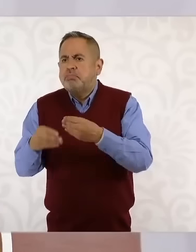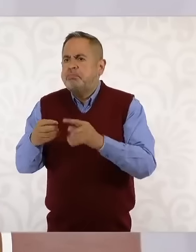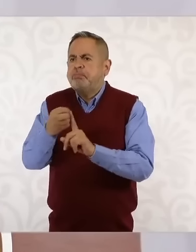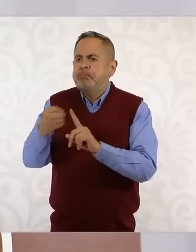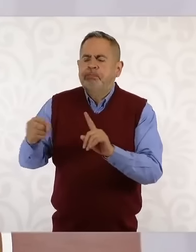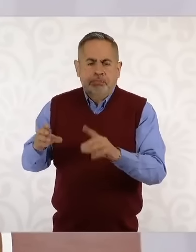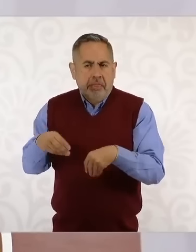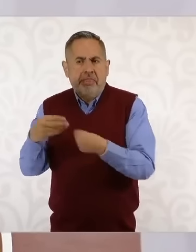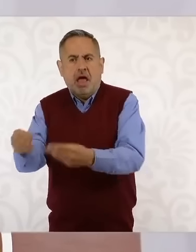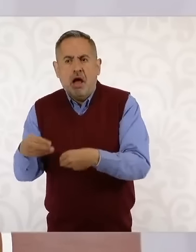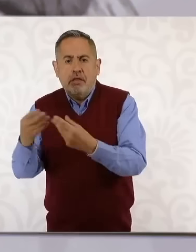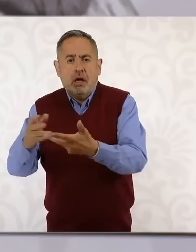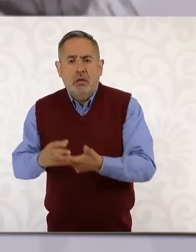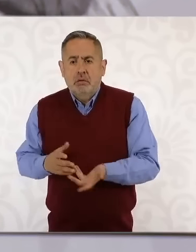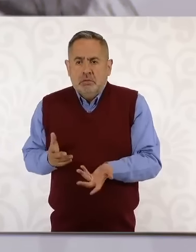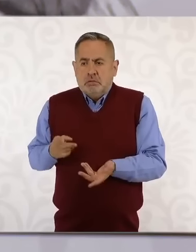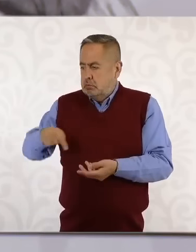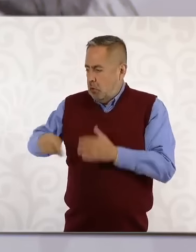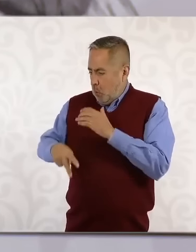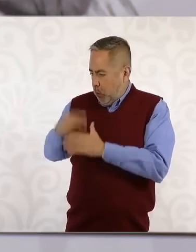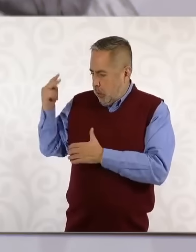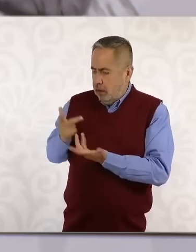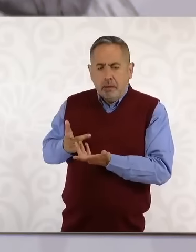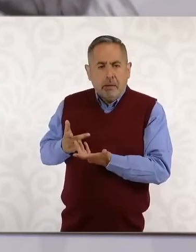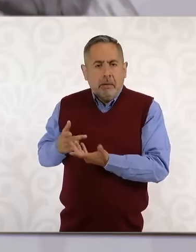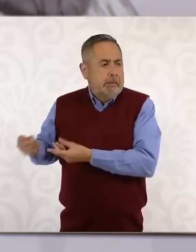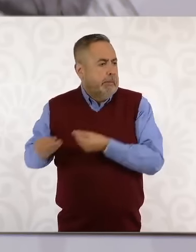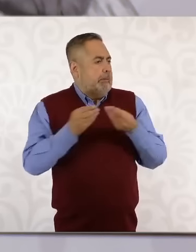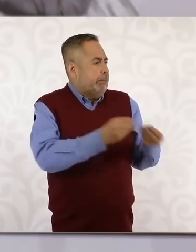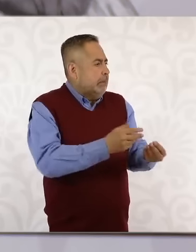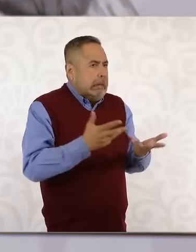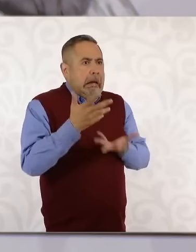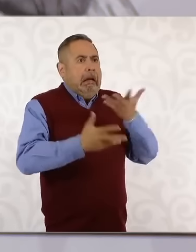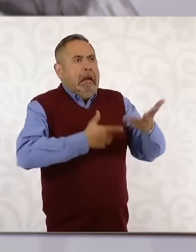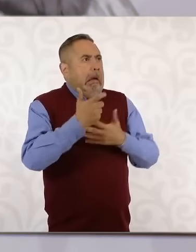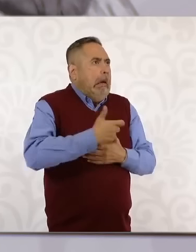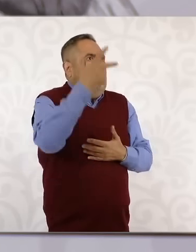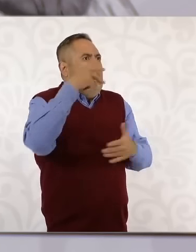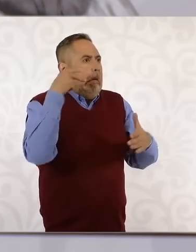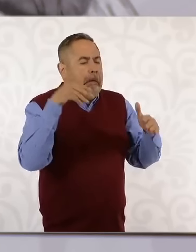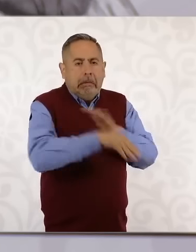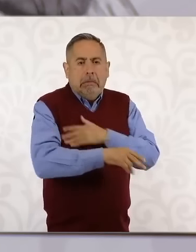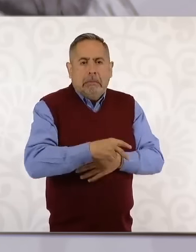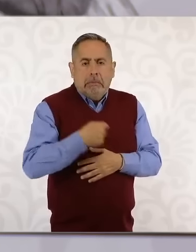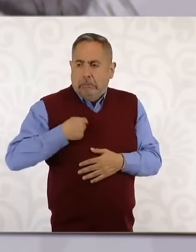la garantía de tener empresas públicas fuertes y hoy en la ley está establecido que garantice en el